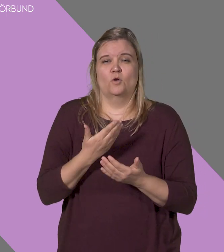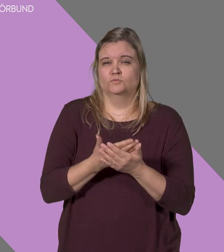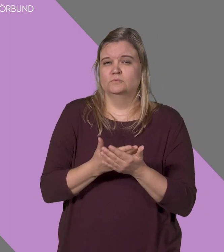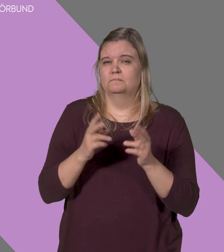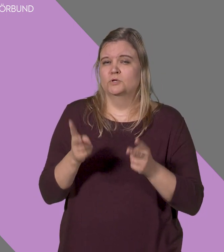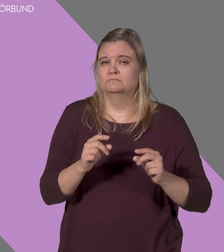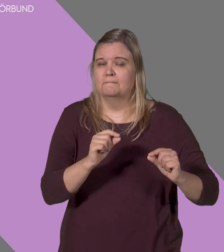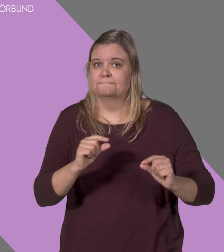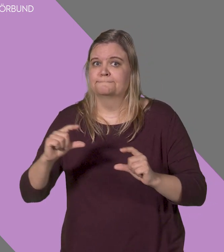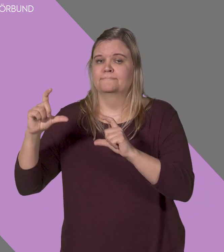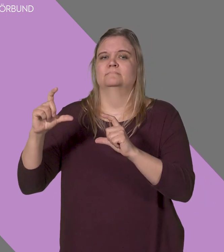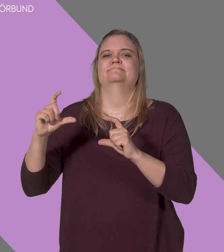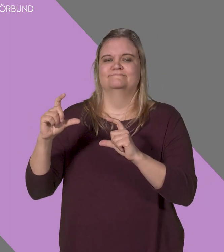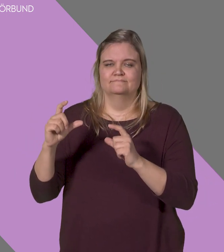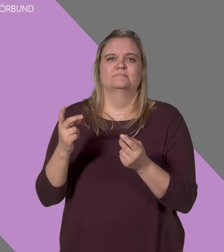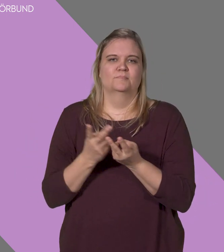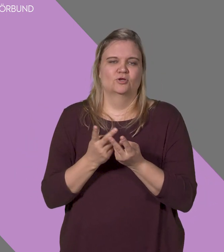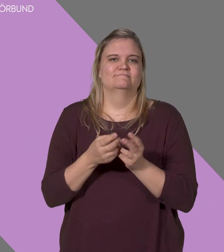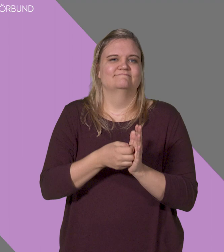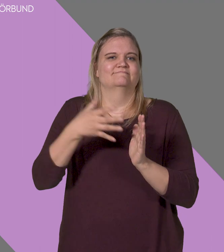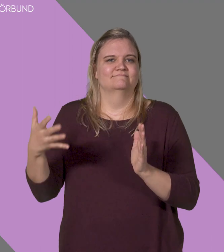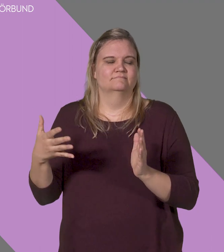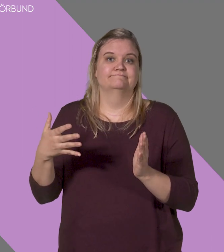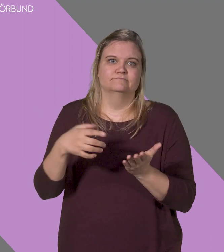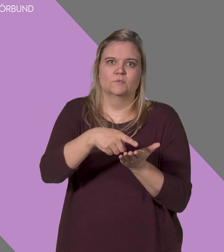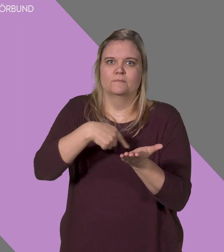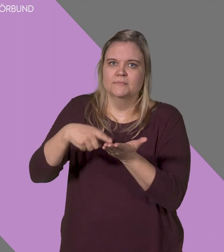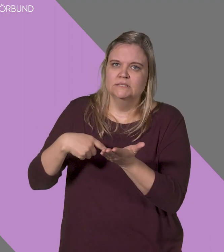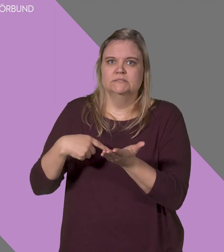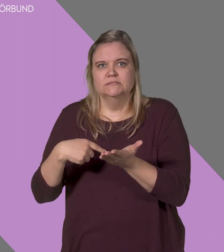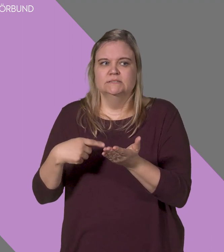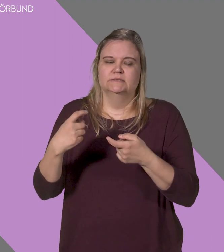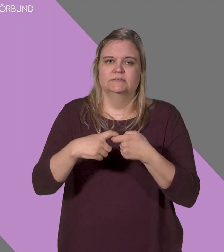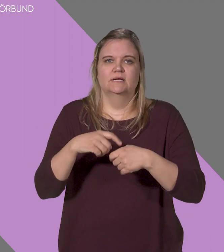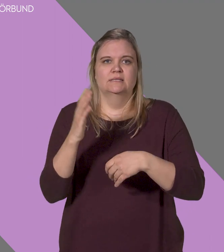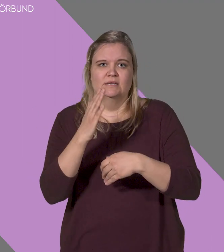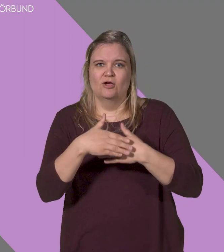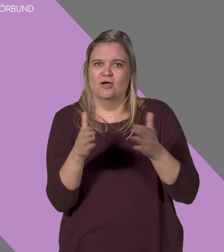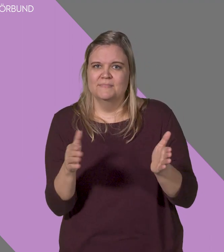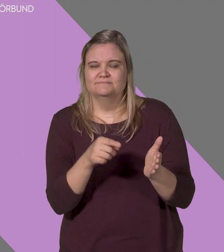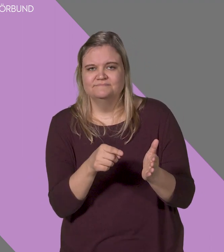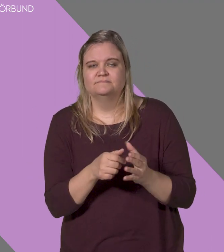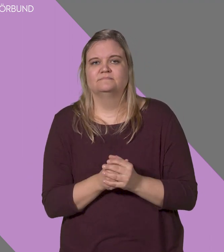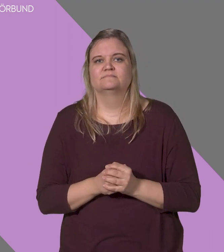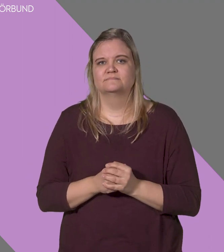Kostnaderna har dock stigit, vilket kommer att skapa ytterligare utmaningar - när det gäller servicetiderna.